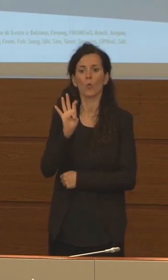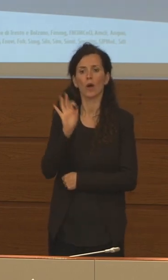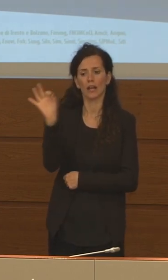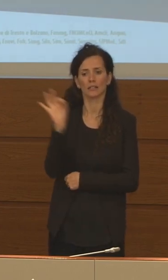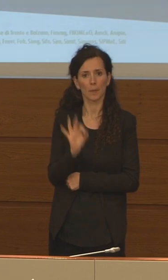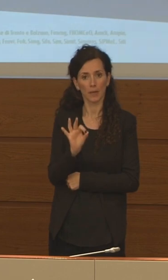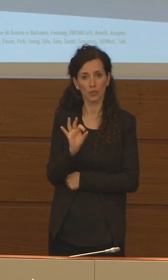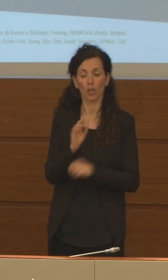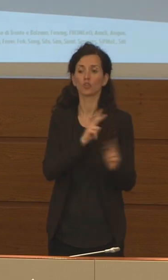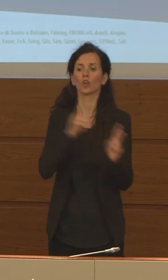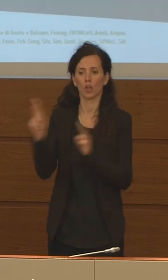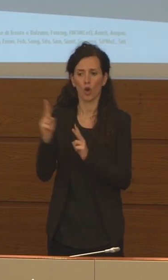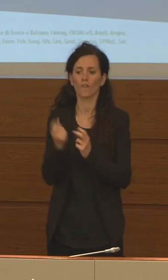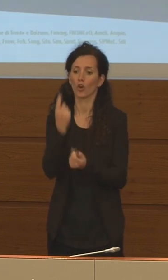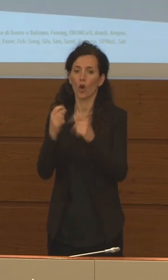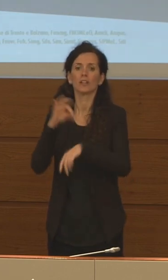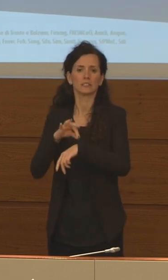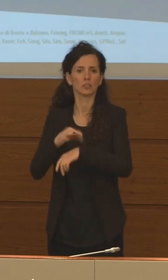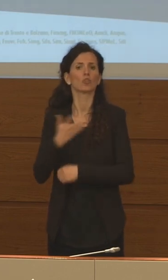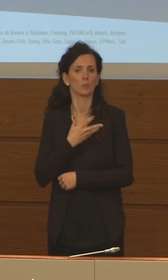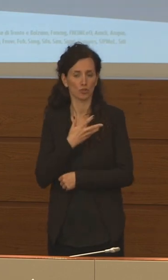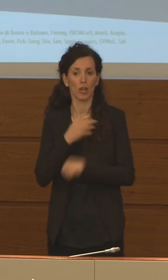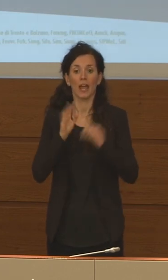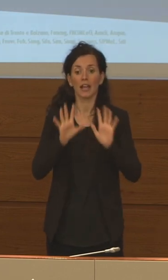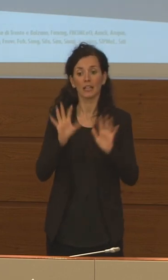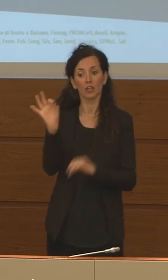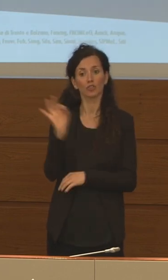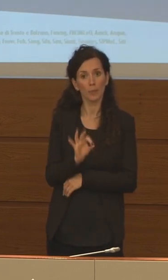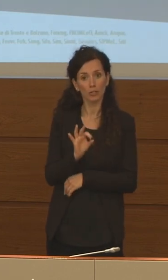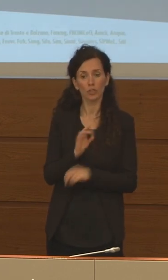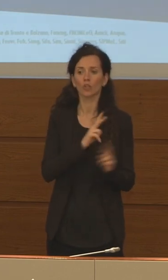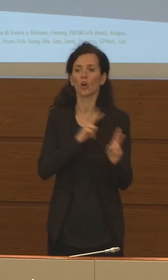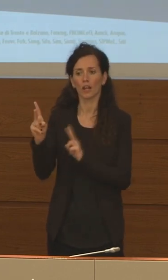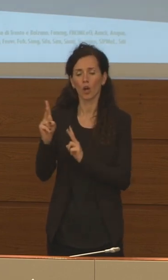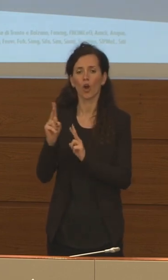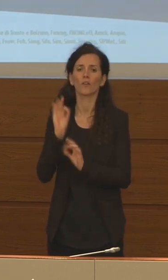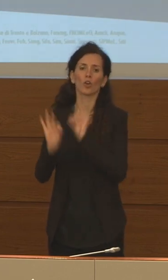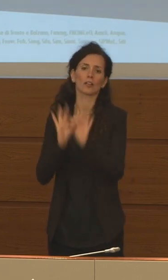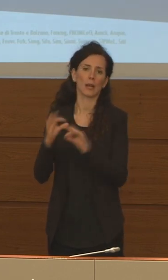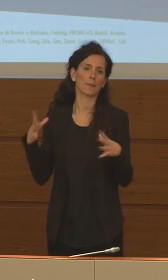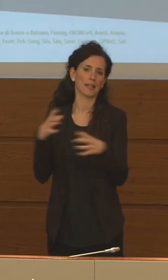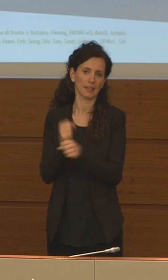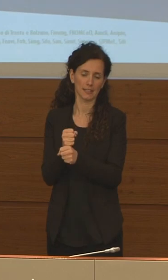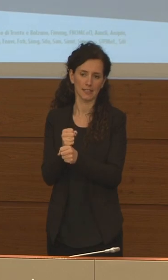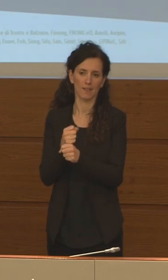con sintomi e il 10% è ricoverato in terapia intensiva.